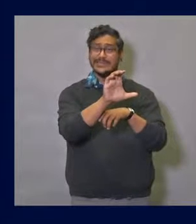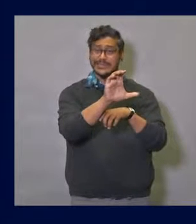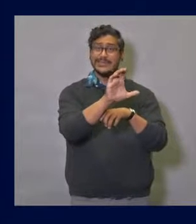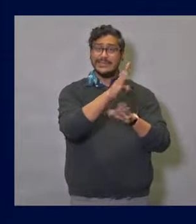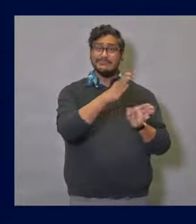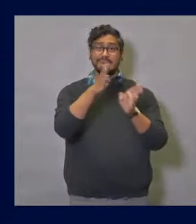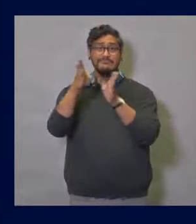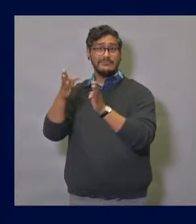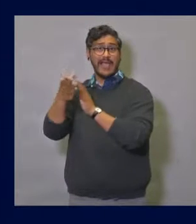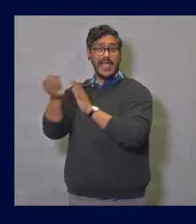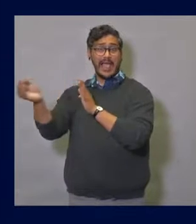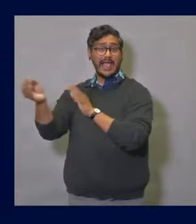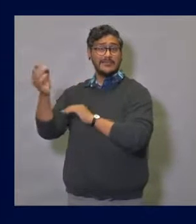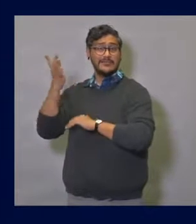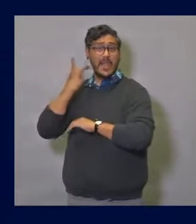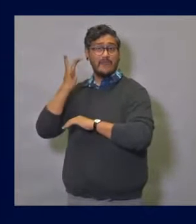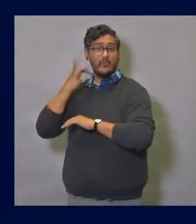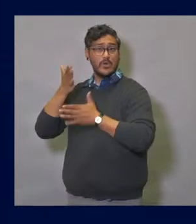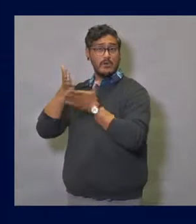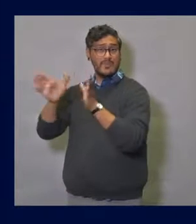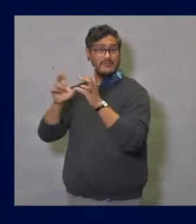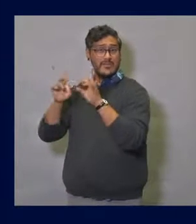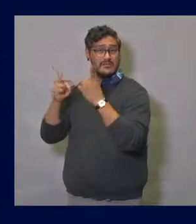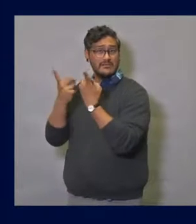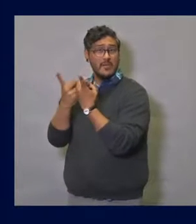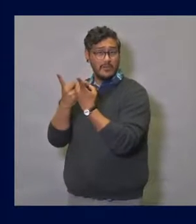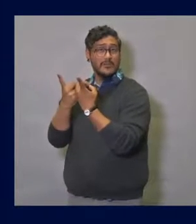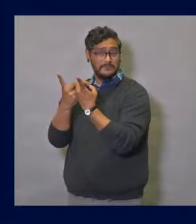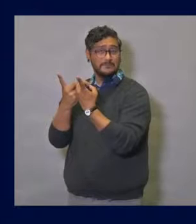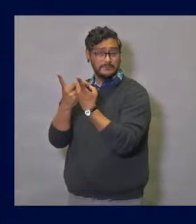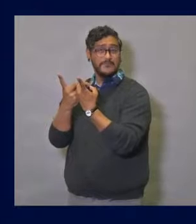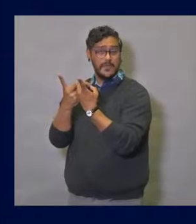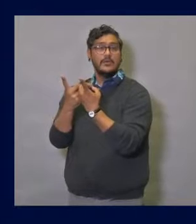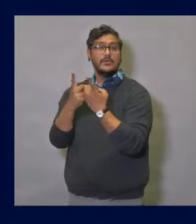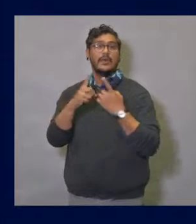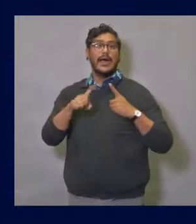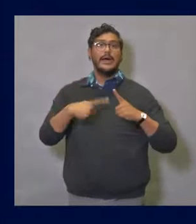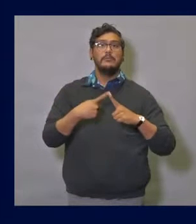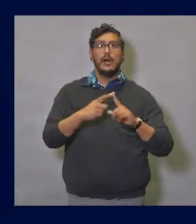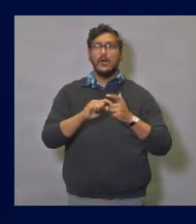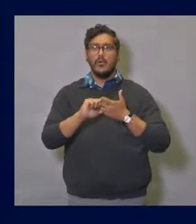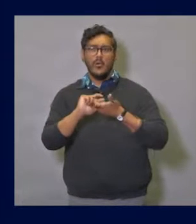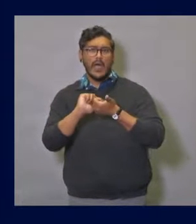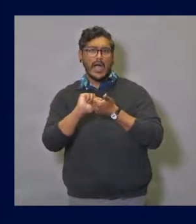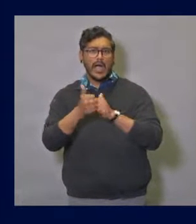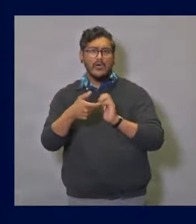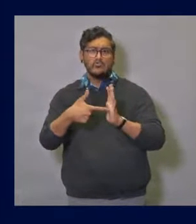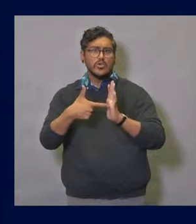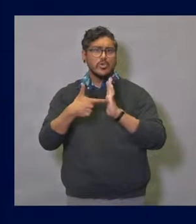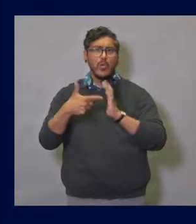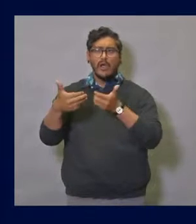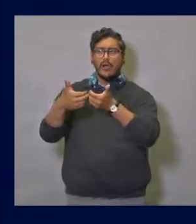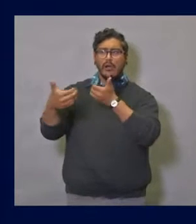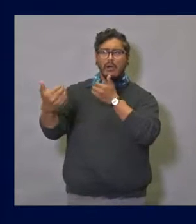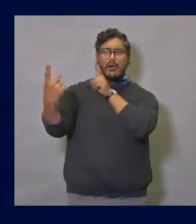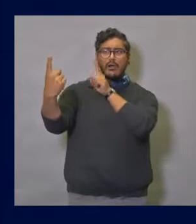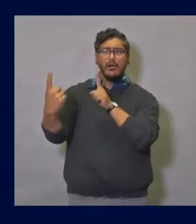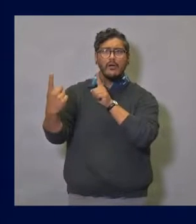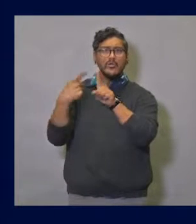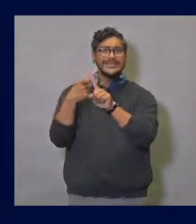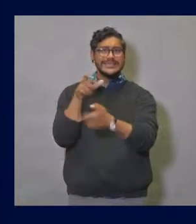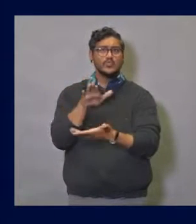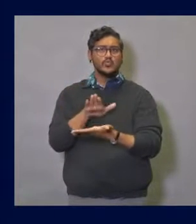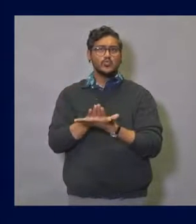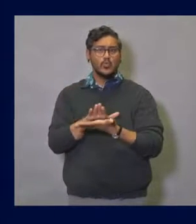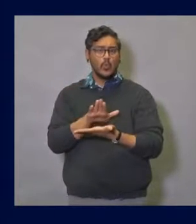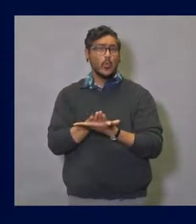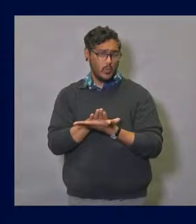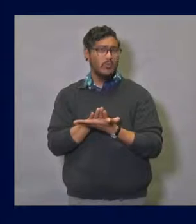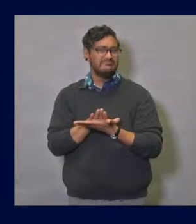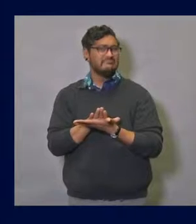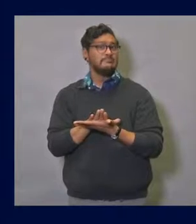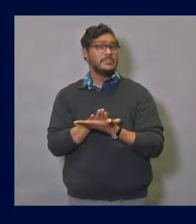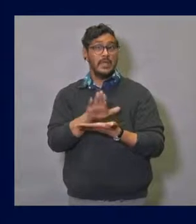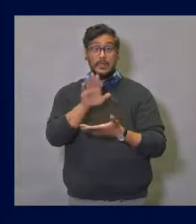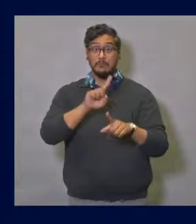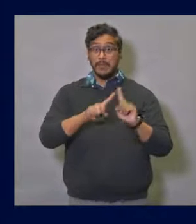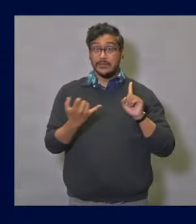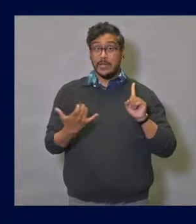ESTAMOS ACTUALIZANDO NUESTROS